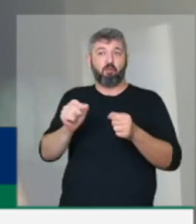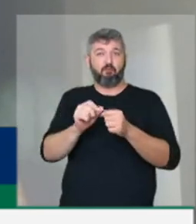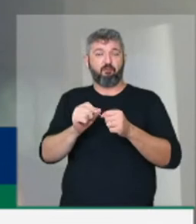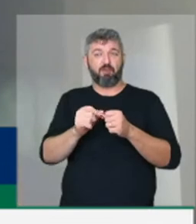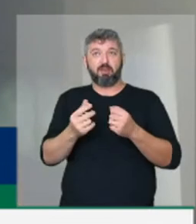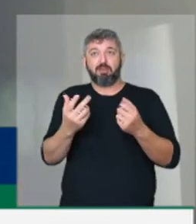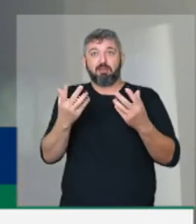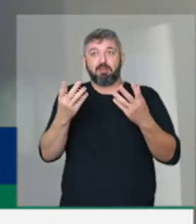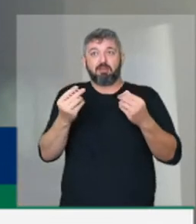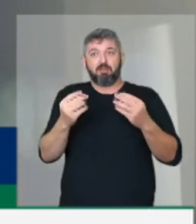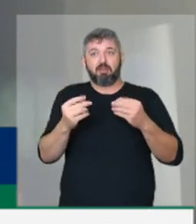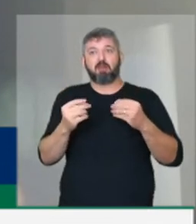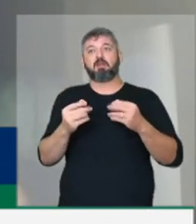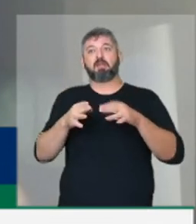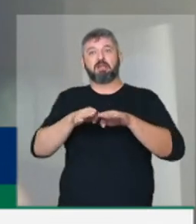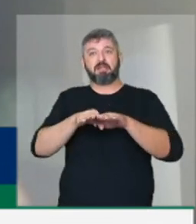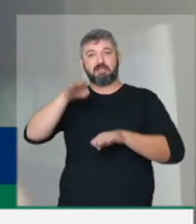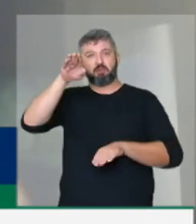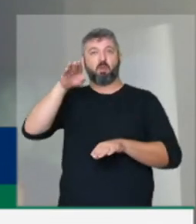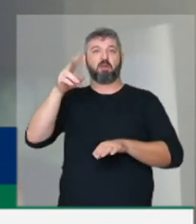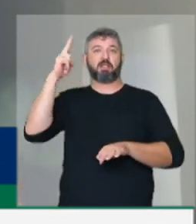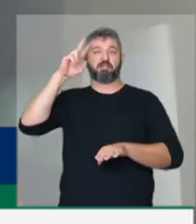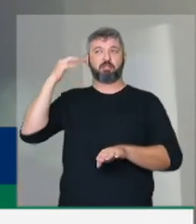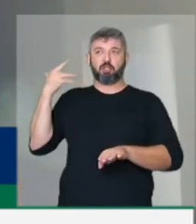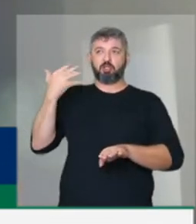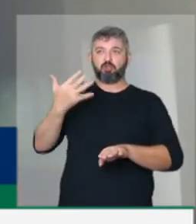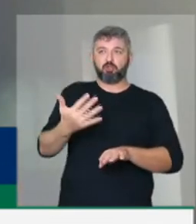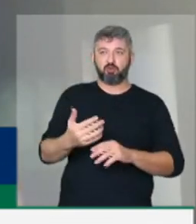NUNCA... FOI CAPAZ DE SUPERAR... AS DESIGUALDADES HISTÓRICAS QUE CONSTITUEM ESSE PAÍS. INFELIZMENTE,